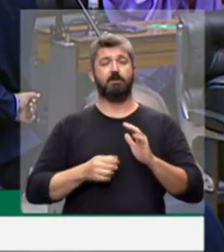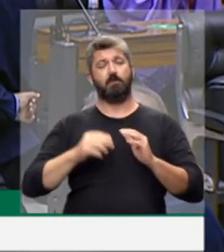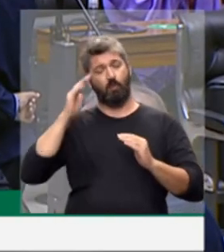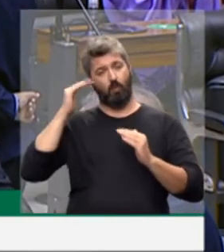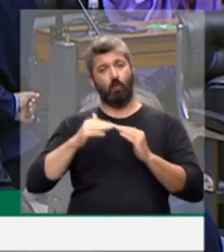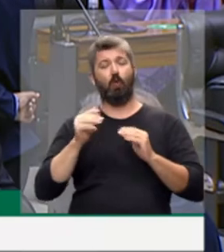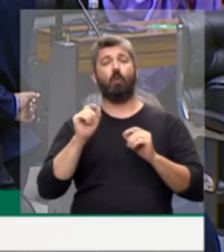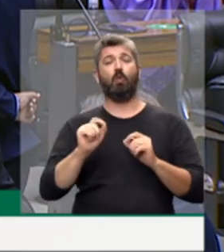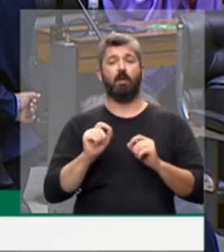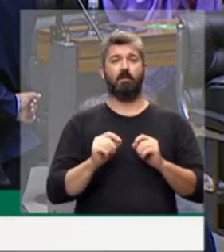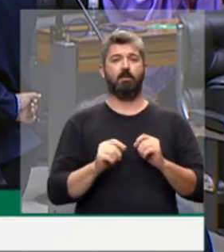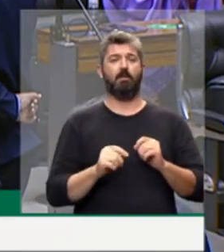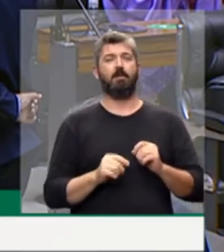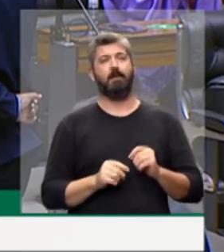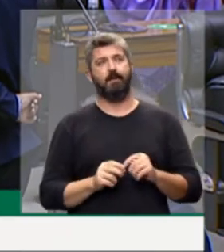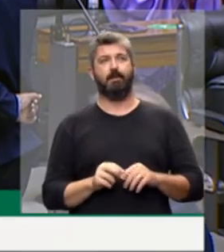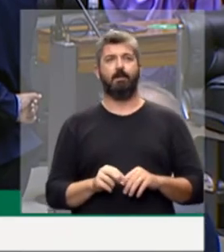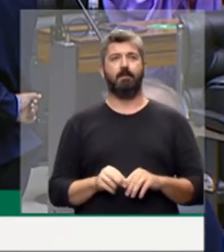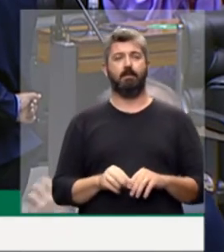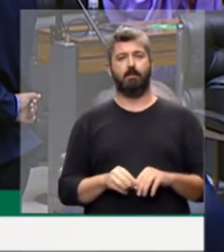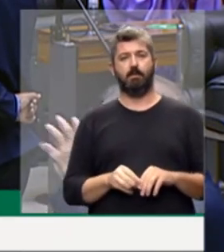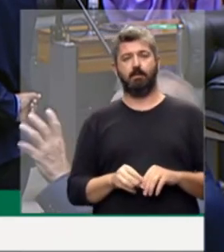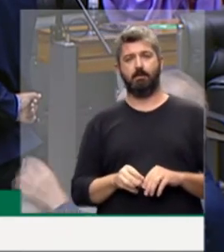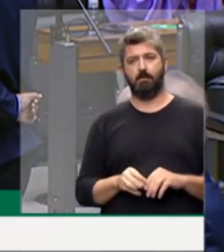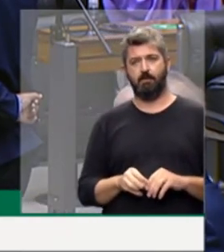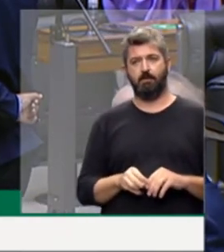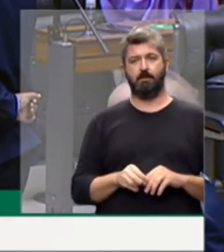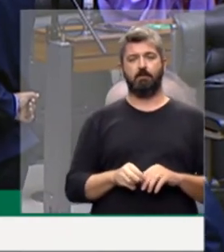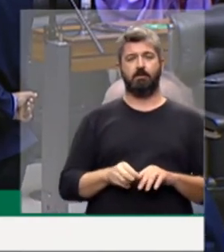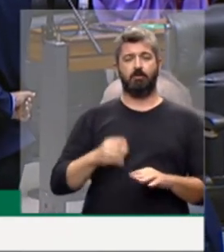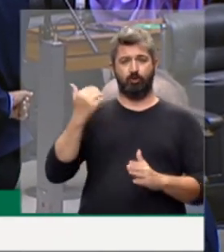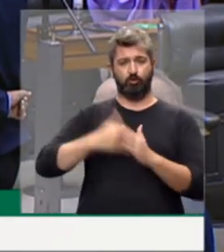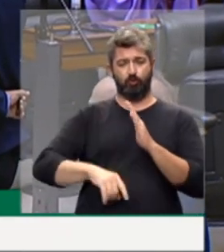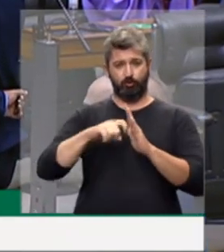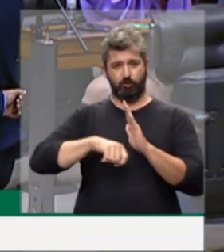CONSEGUIMOS TER A ESSA MEDIDA PROVISÓRIA E O NOSSO PARTIDO, A RETIRADA DE UMA SÉRIE DE